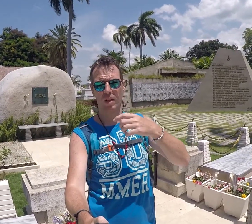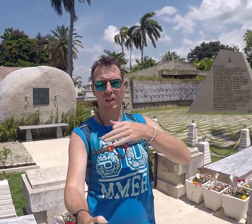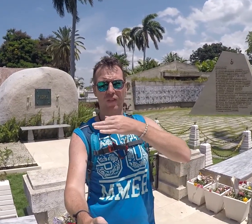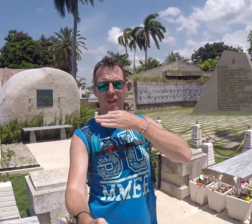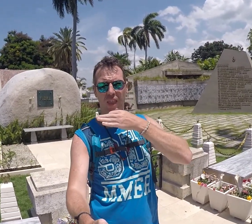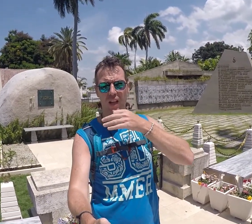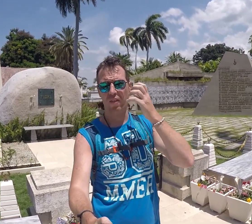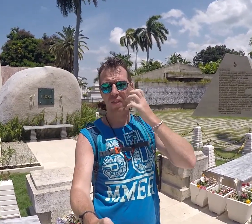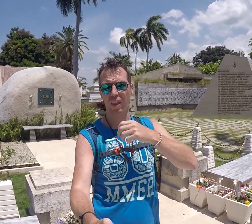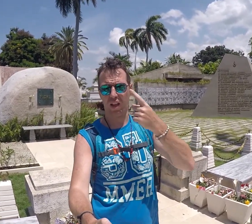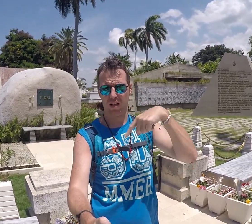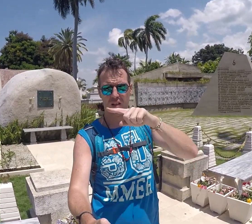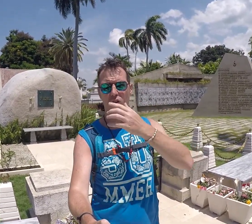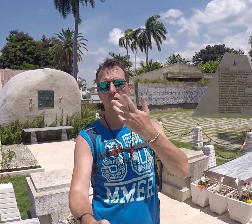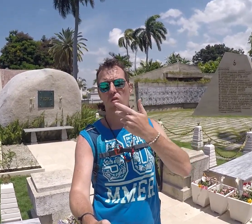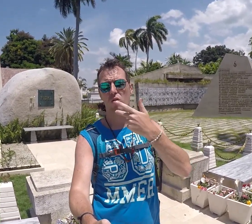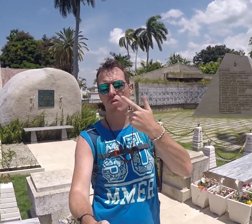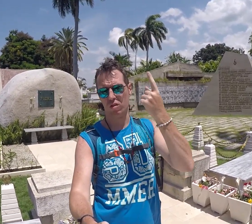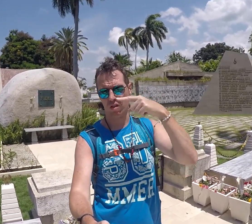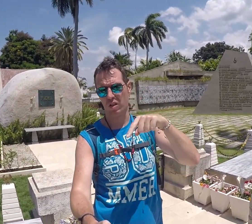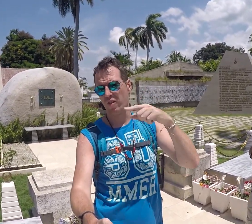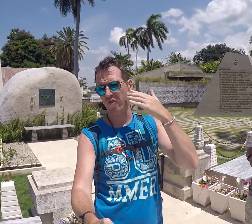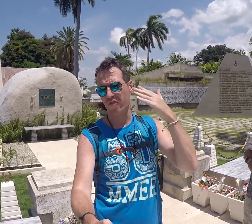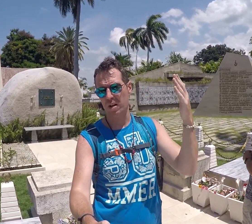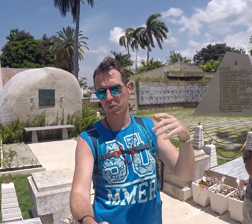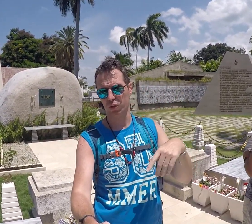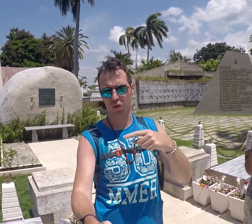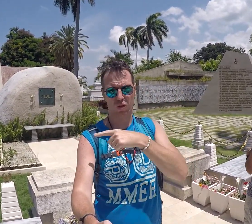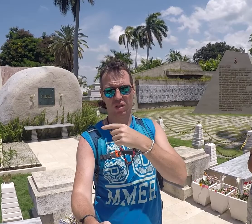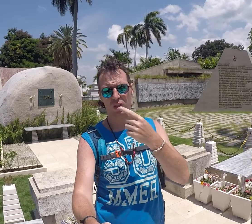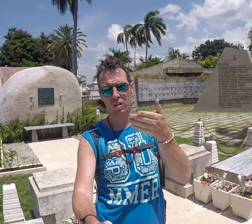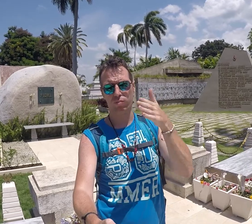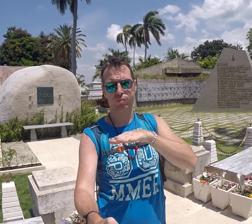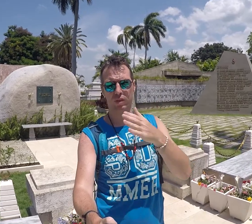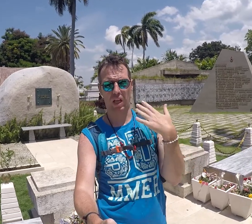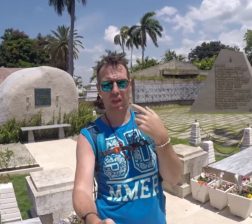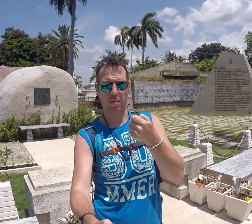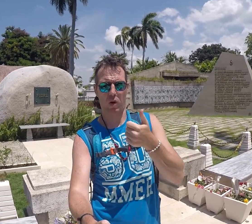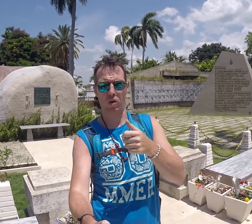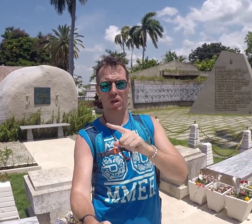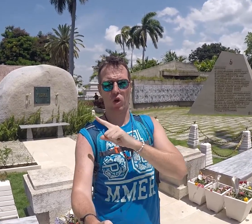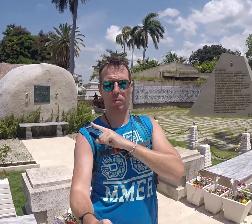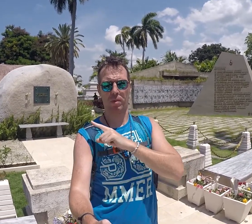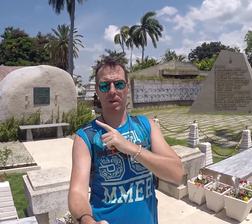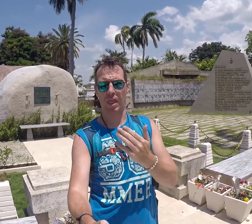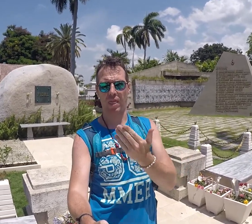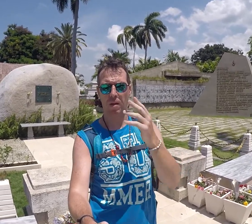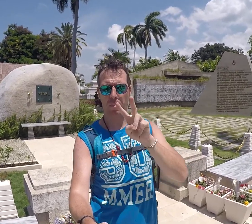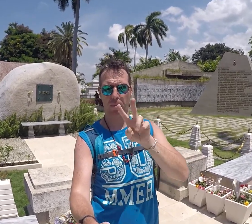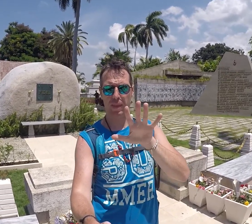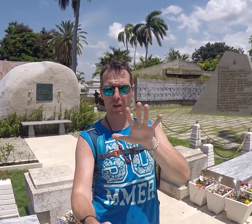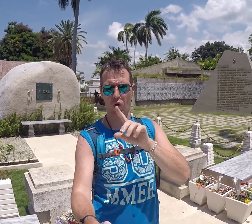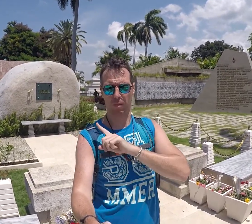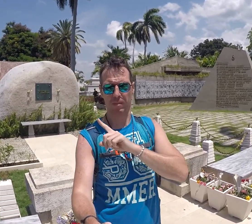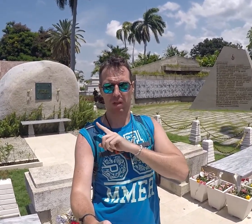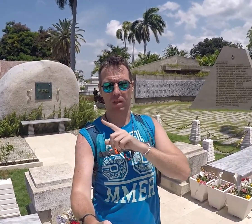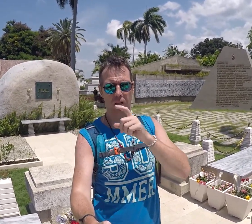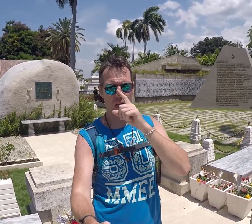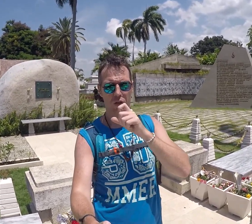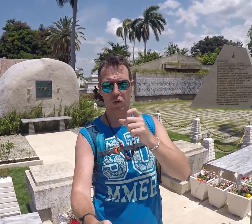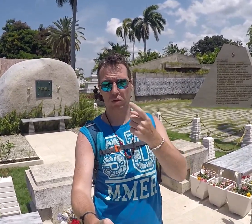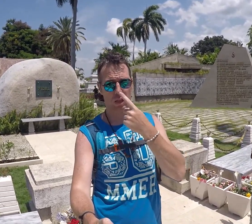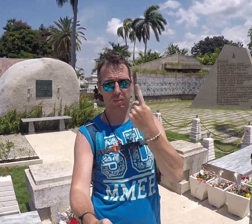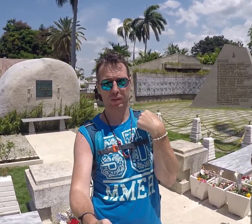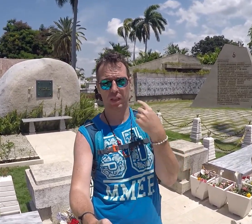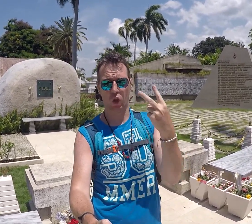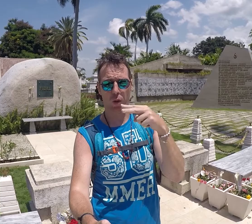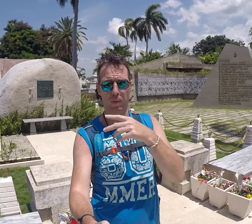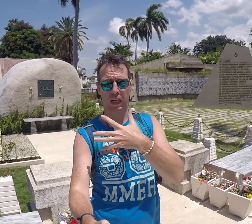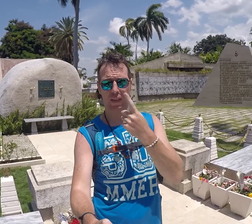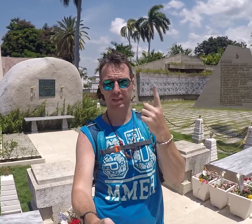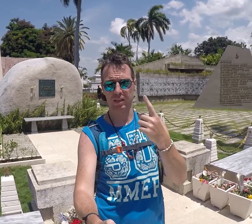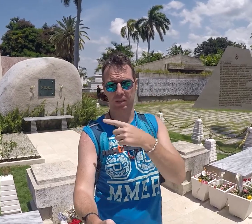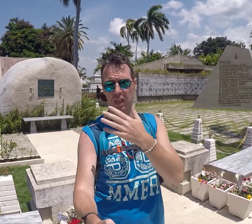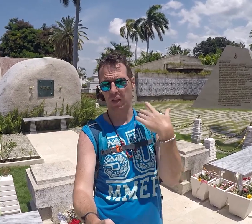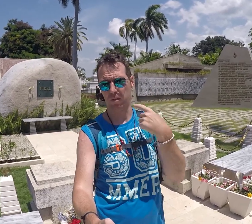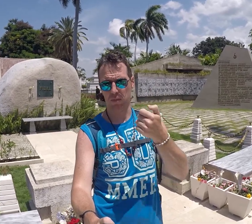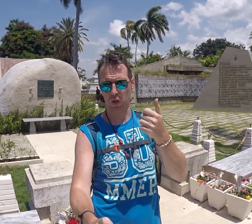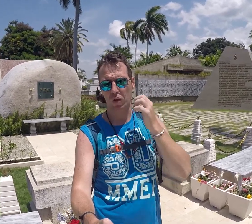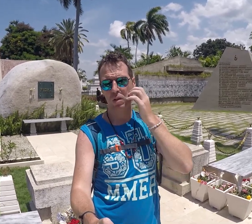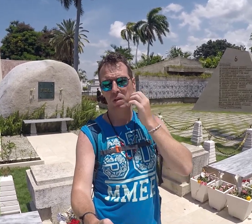Ya sabéis, el famoso Fidel, murió hace poco, fue en noviembre el día 25 del año pasado, 2016